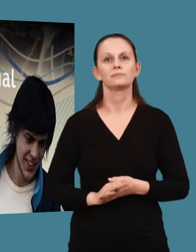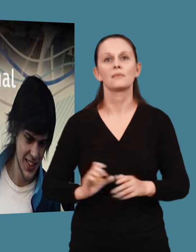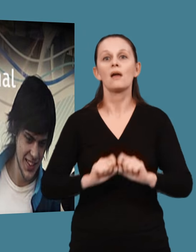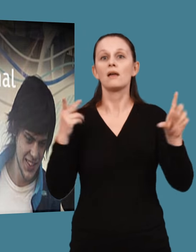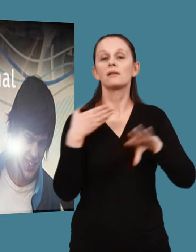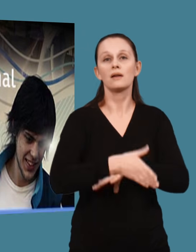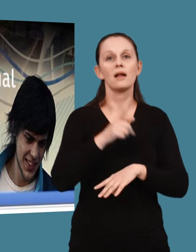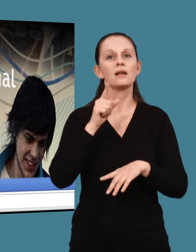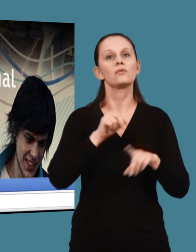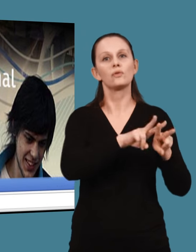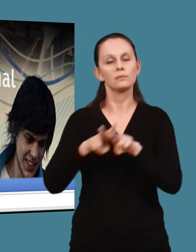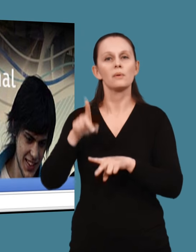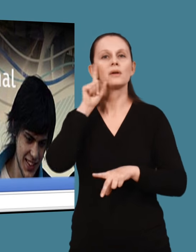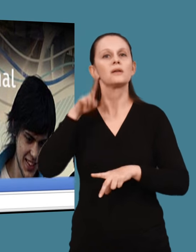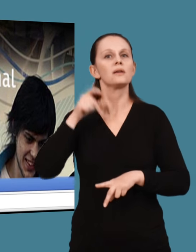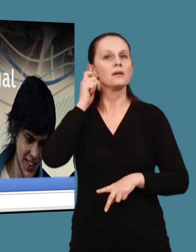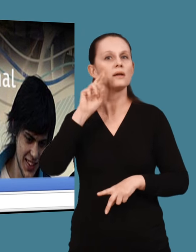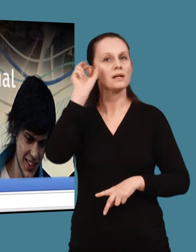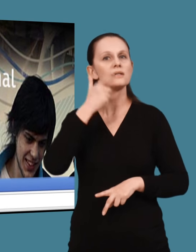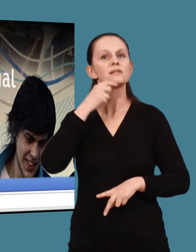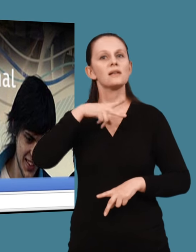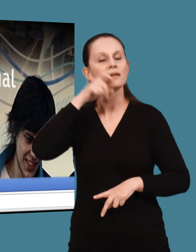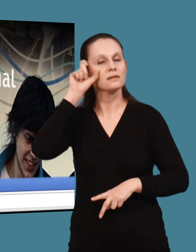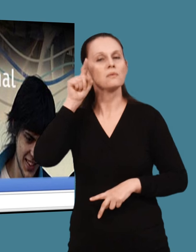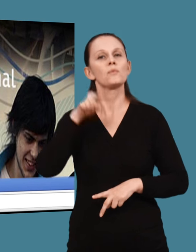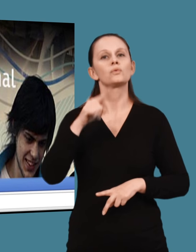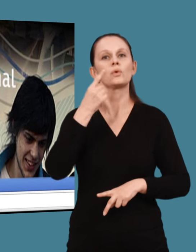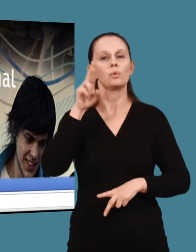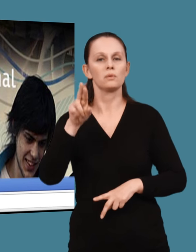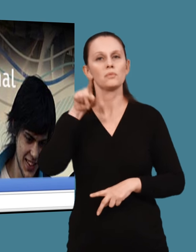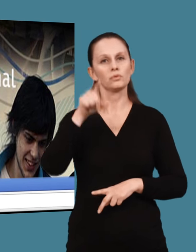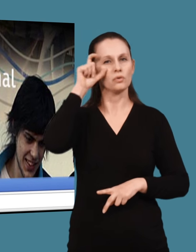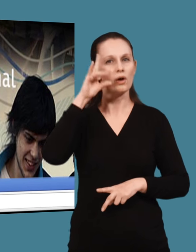Entra el portal del ingresante. Ingresantes.uner.edu.ar